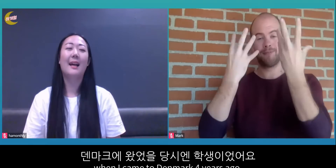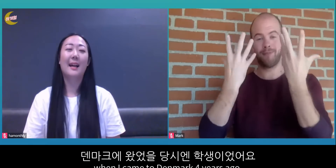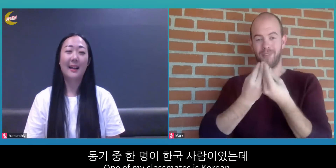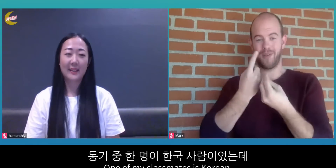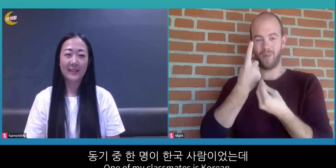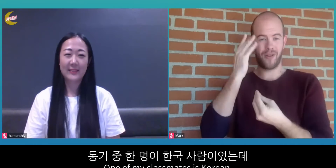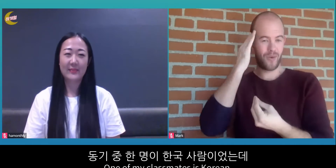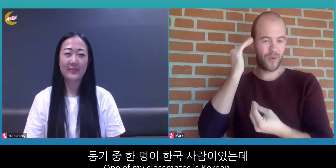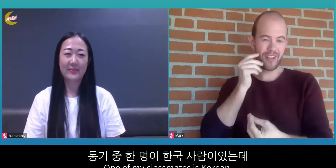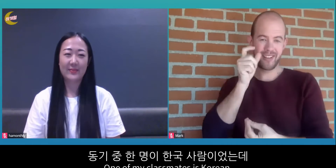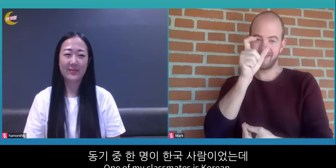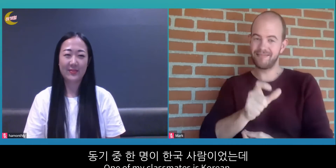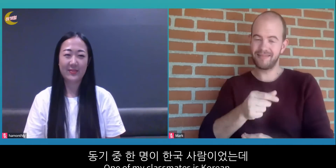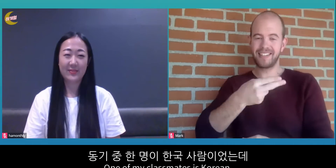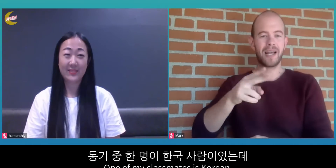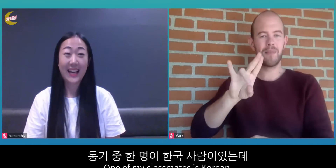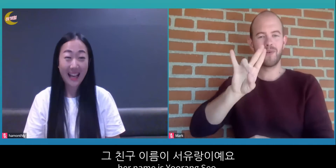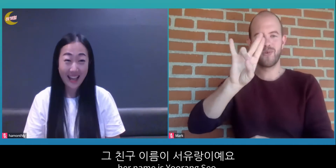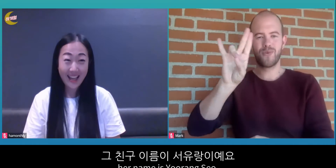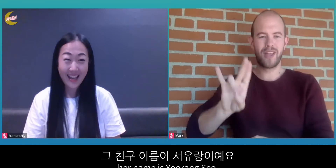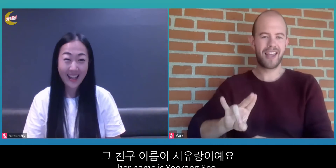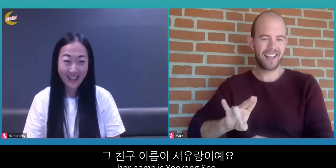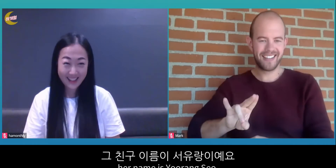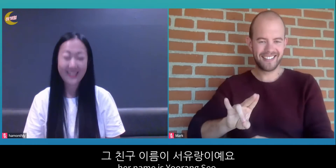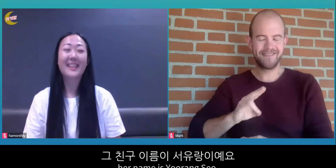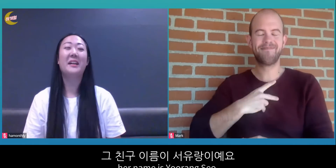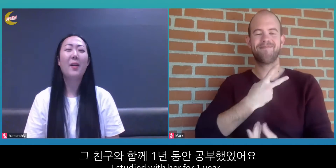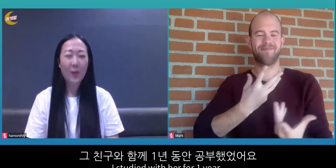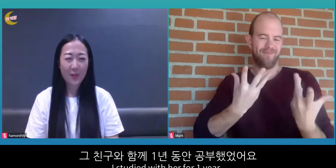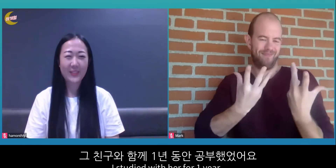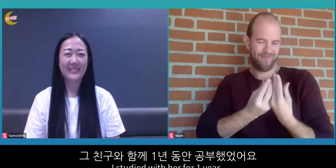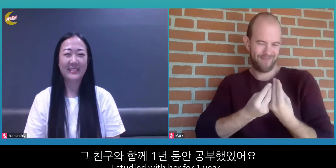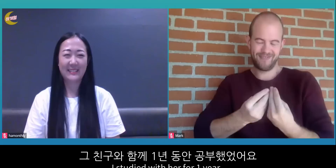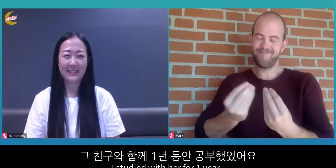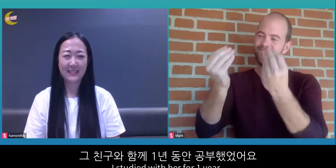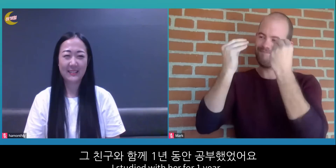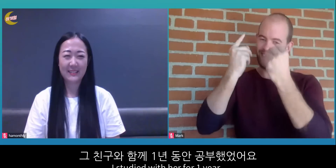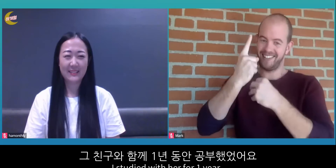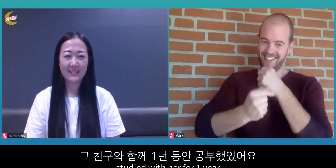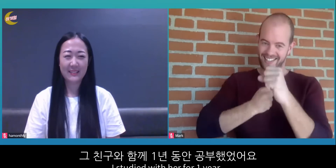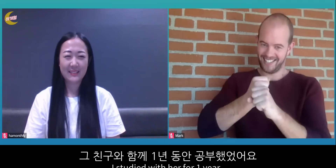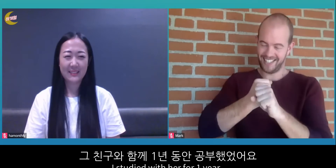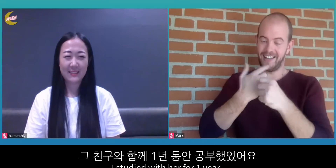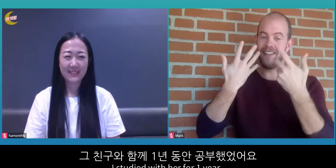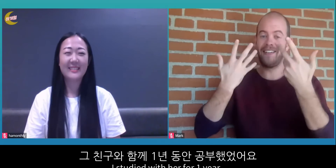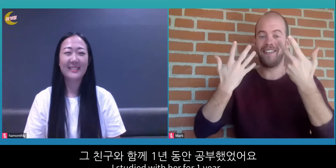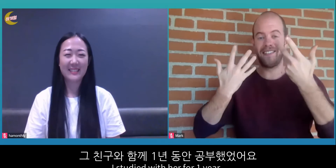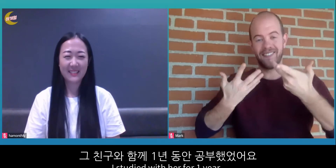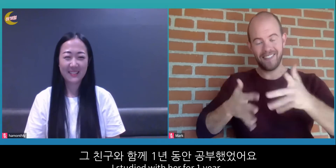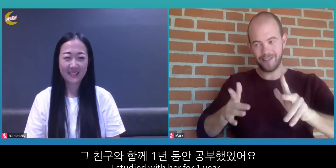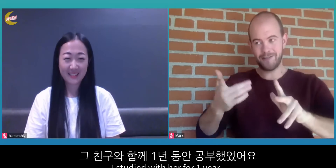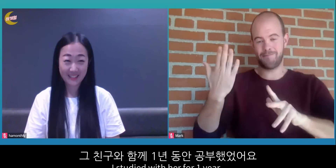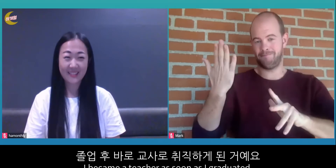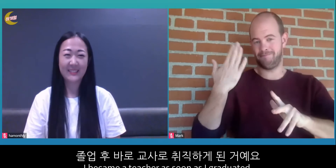私のクラスメートの一人は韓国人で、彼女の名前はユラン・ソです。 私は彼女と1年間勉強しました。